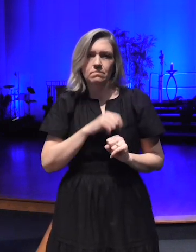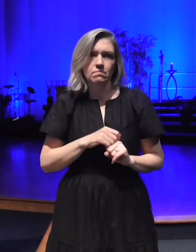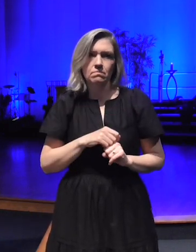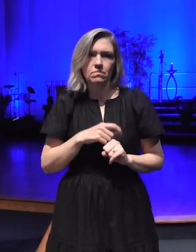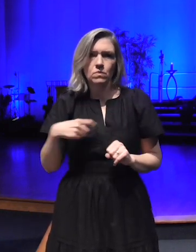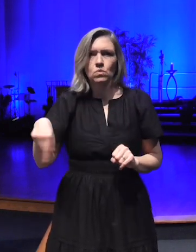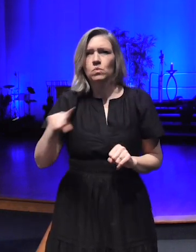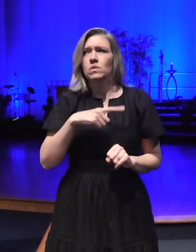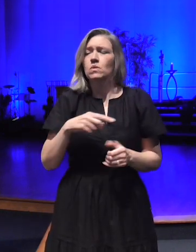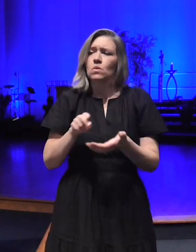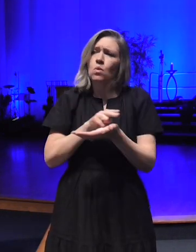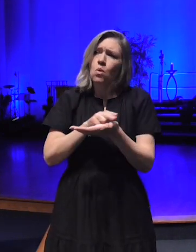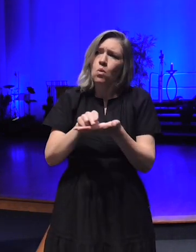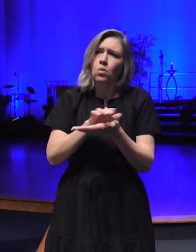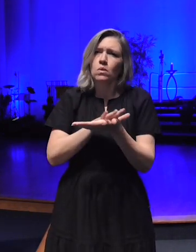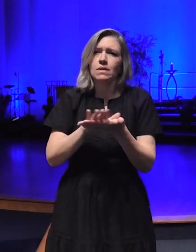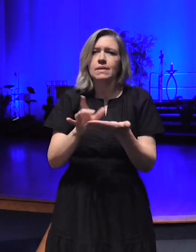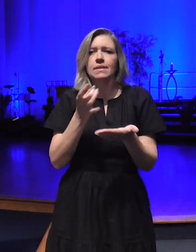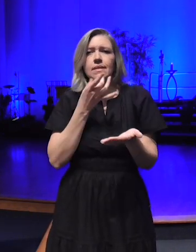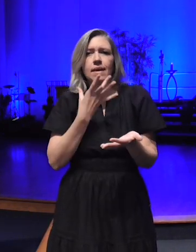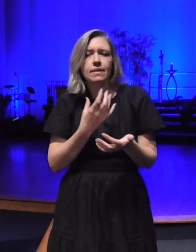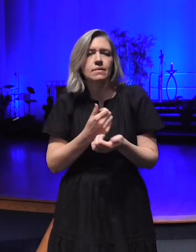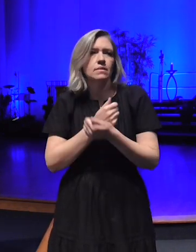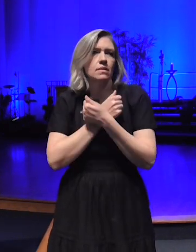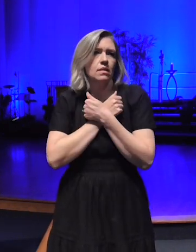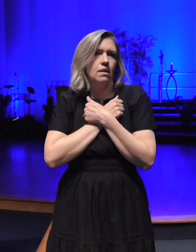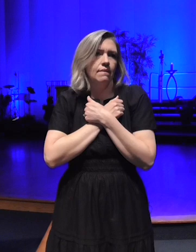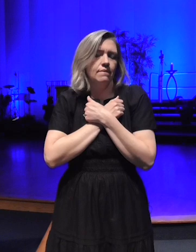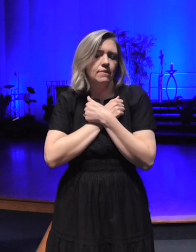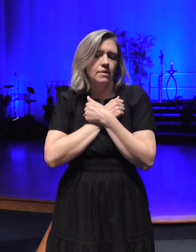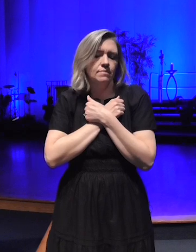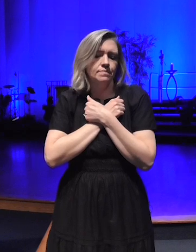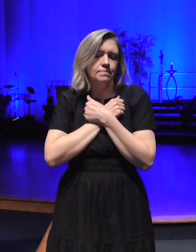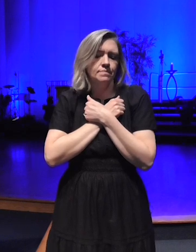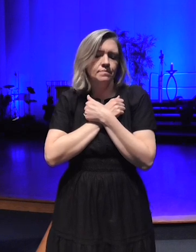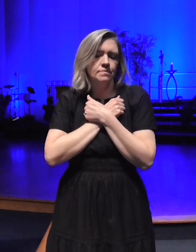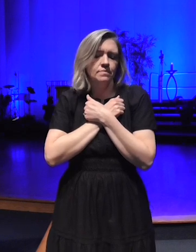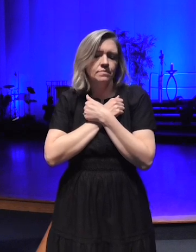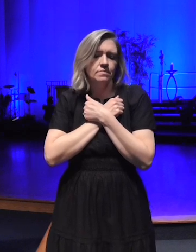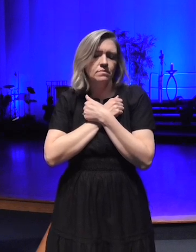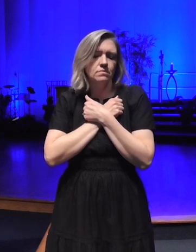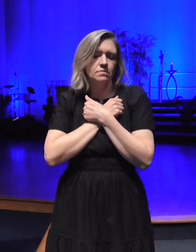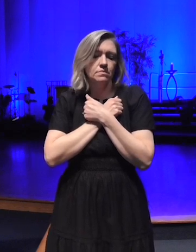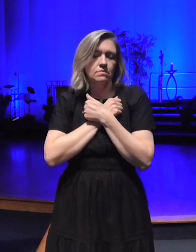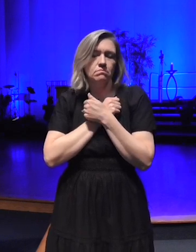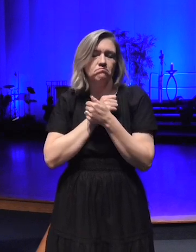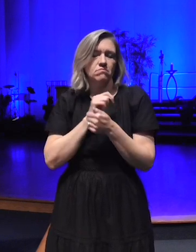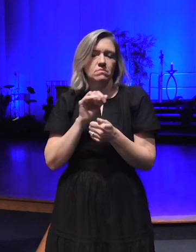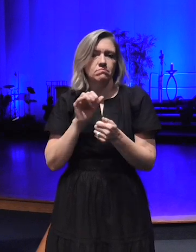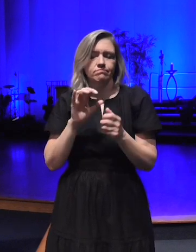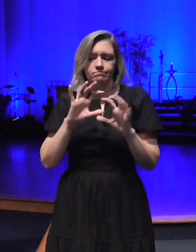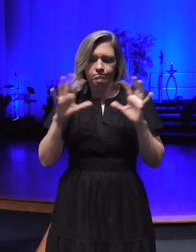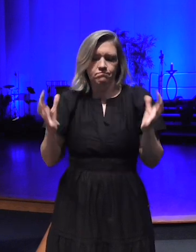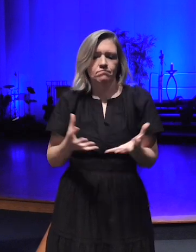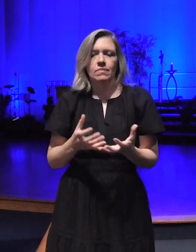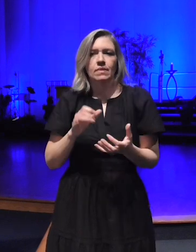el amor de un solo sentido,